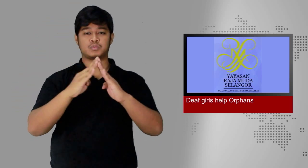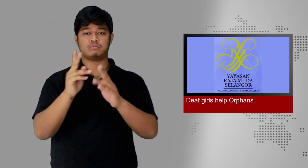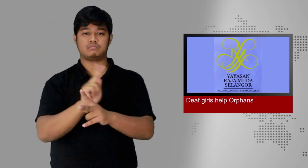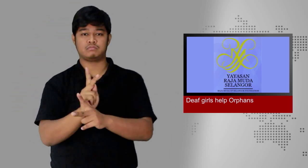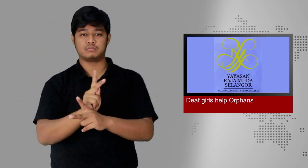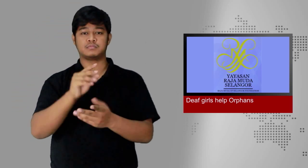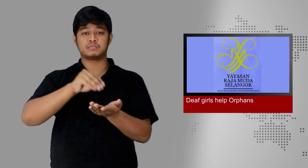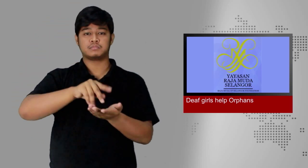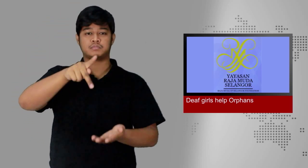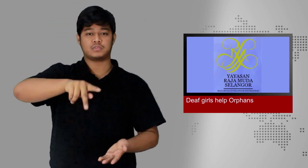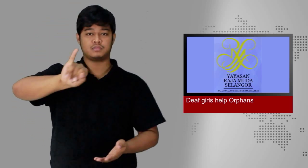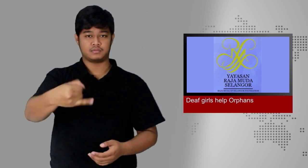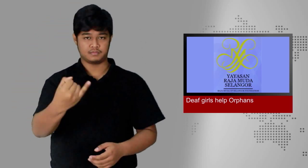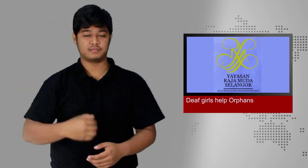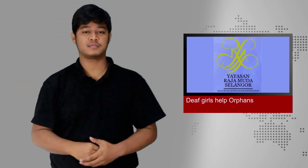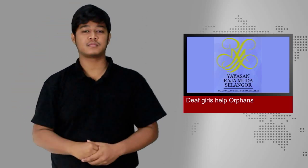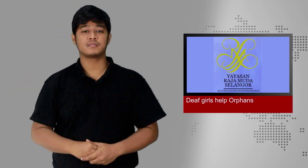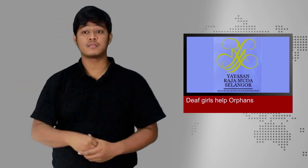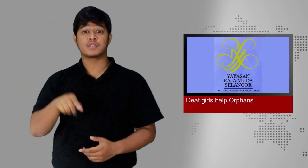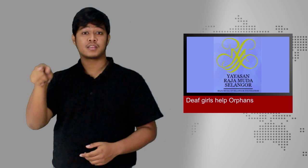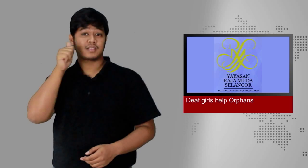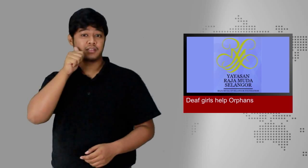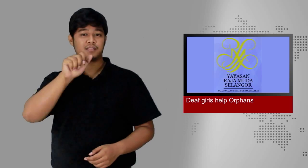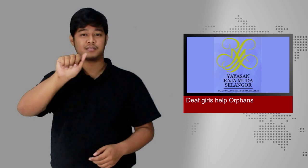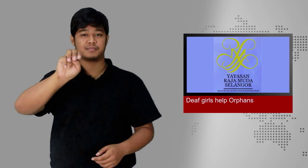..dianjurkan di Pusat Jagaan Anak Yatim di Petaling Jaya.